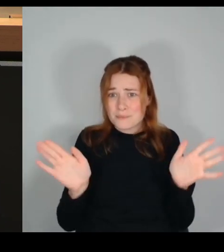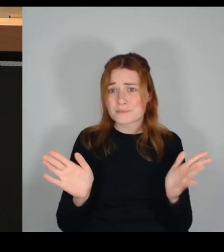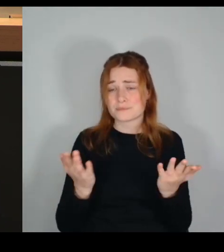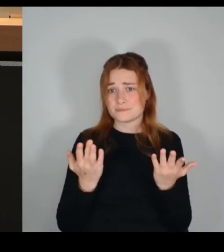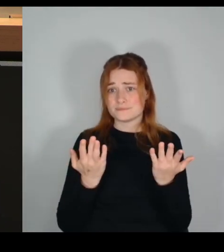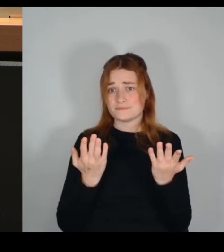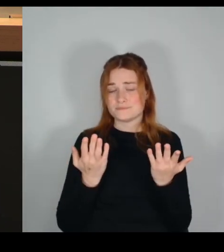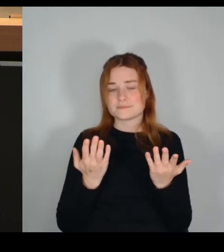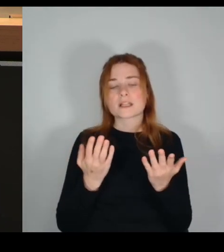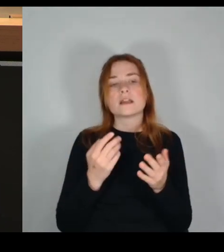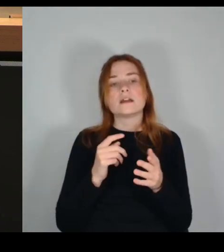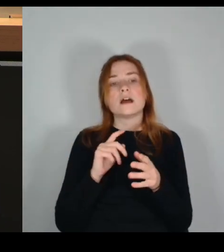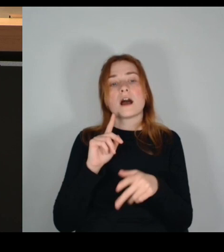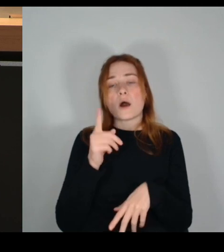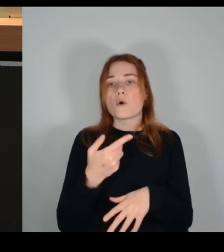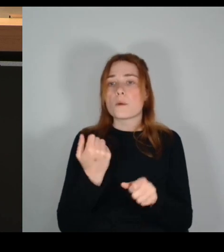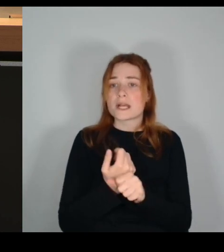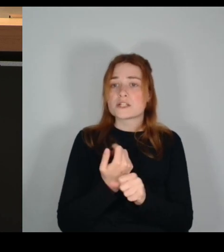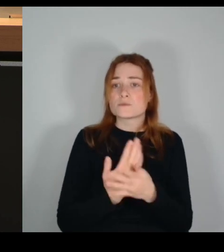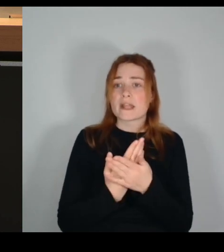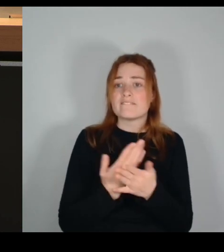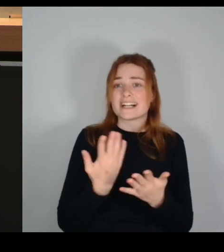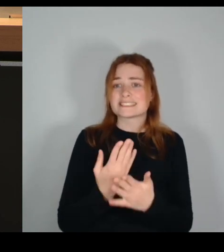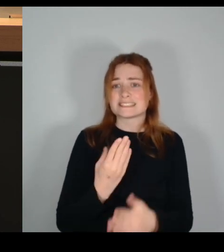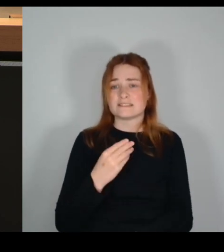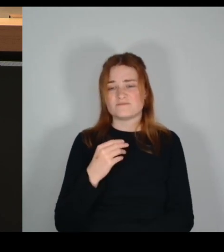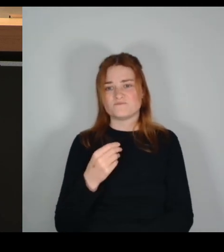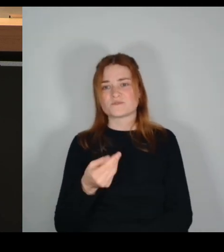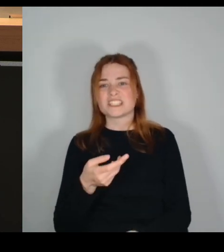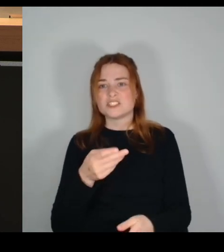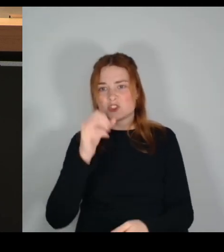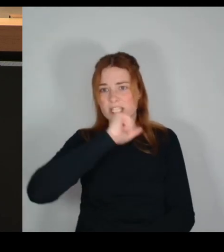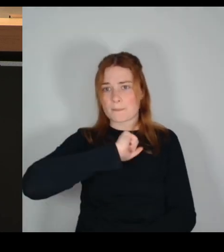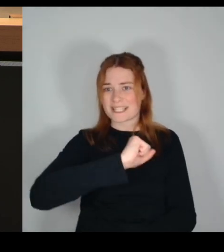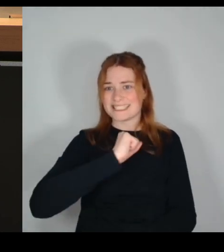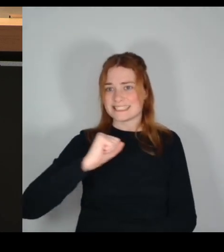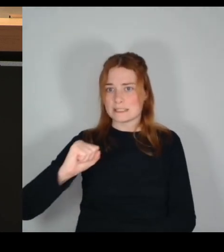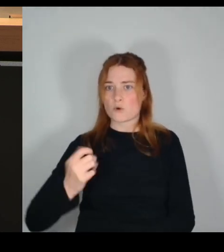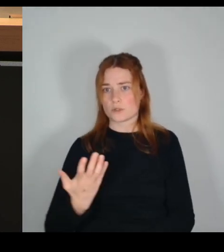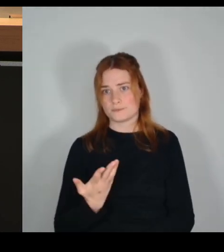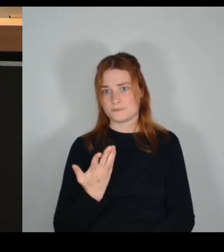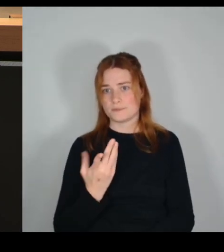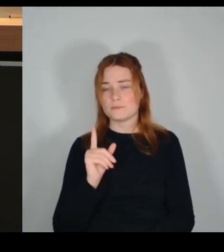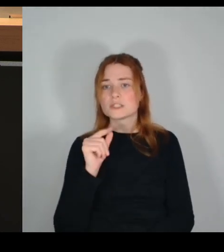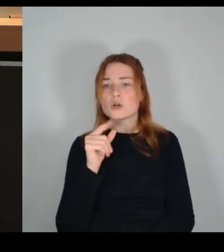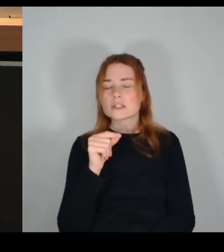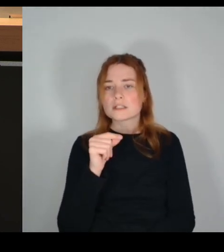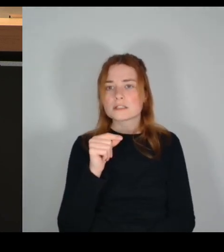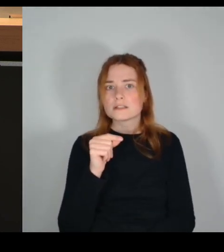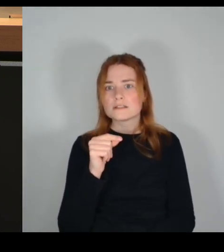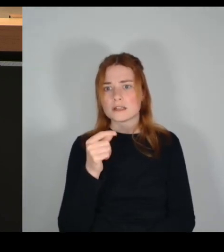Denn noch immer ist es so, dass man sich Teile von Menschen sich schämen, staatliche Leistungen in Anspruch nehmen zu müssen, weil